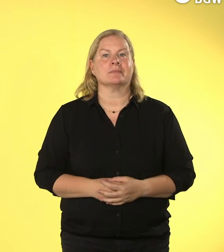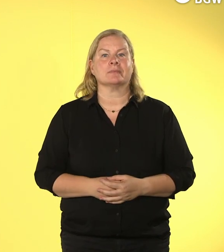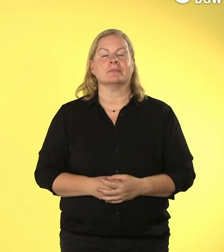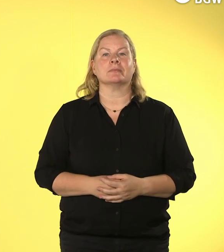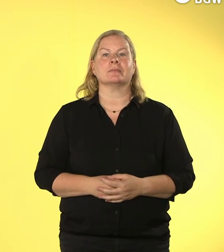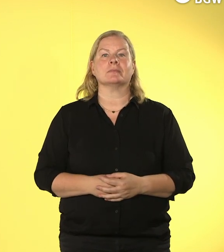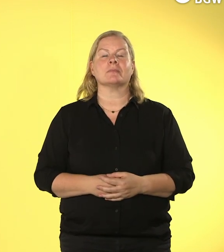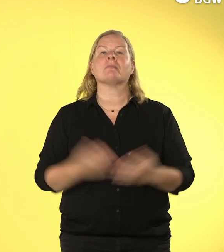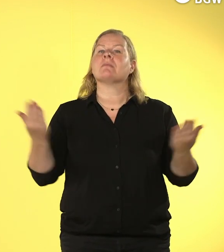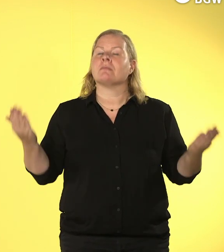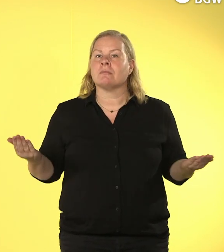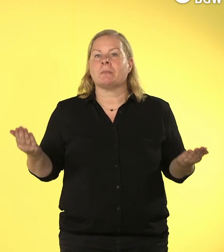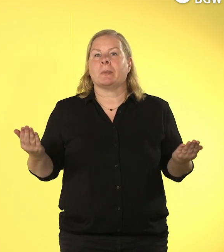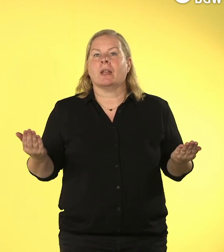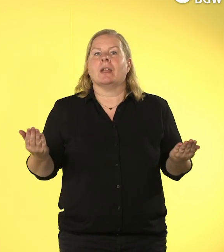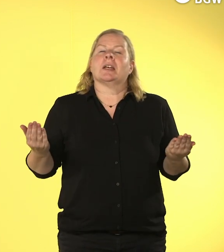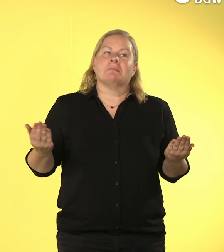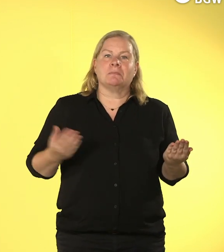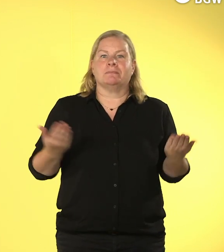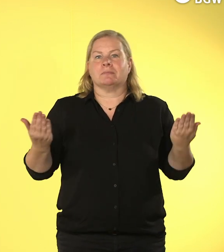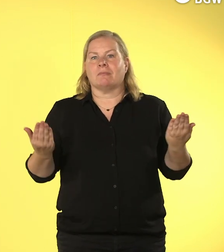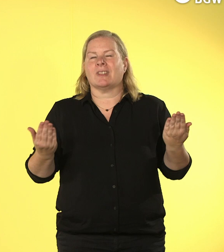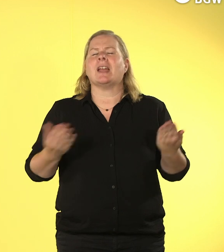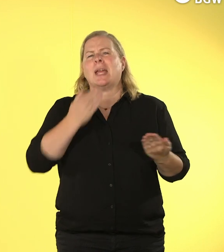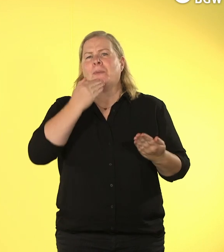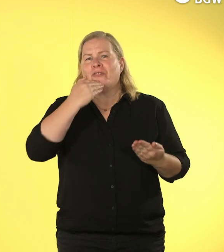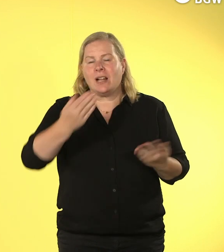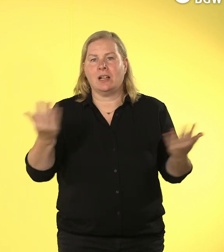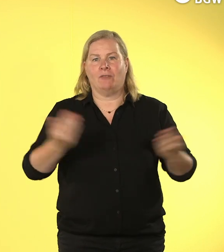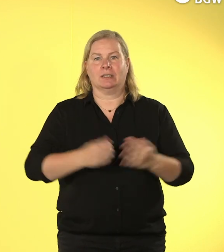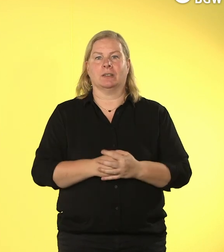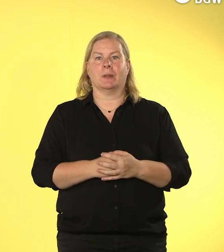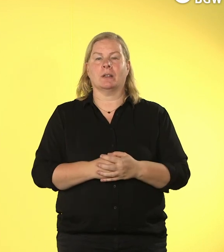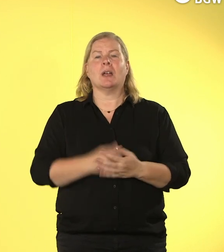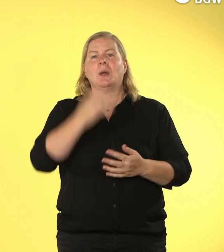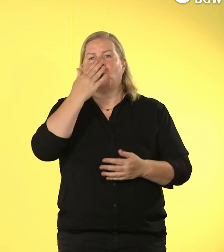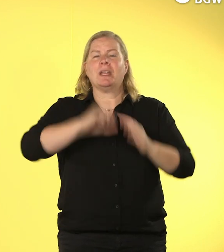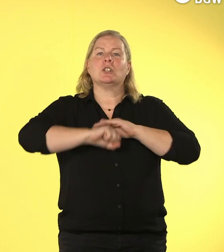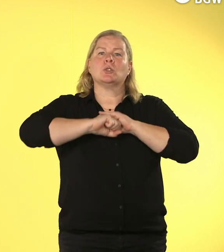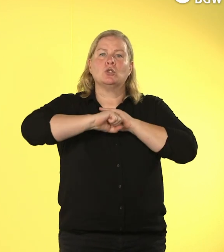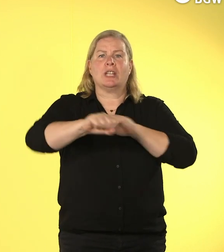Versucht so schnell als möglich in Konflikte einzugreifen.